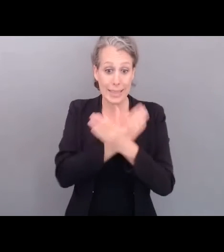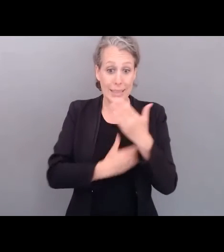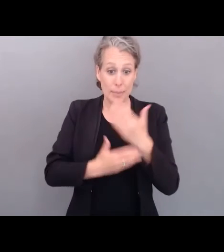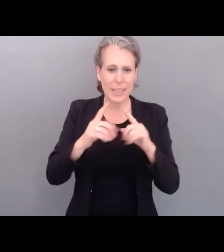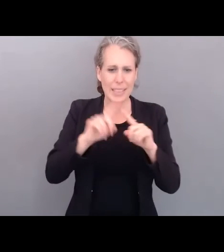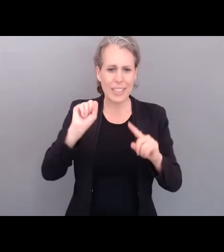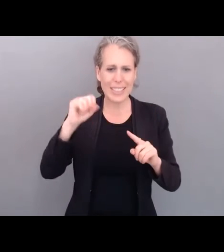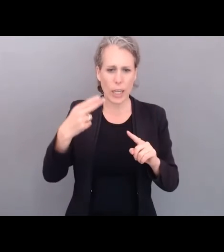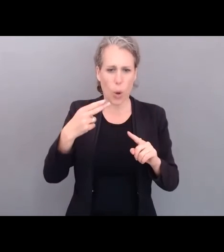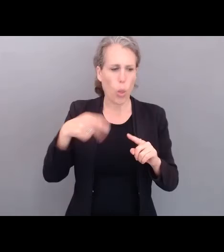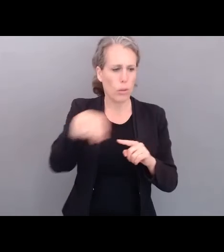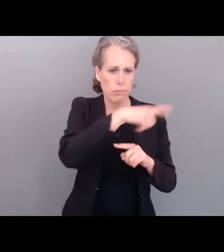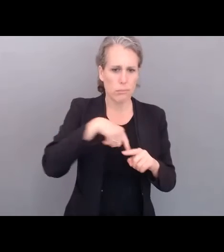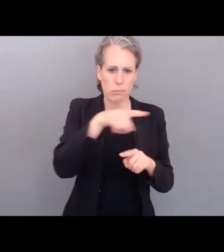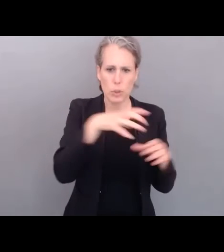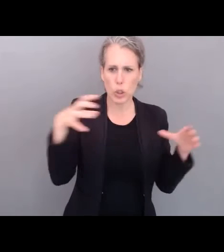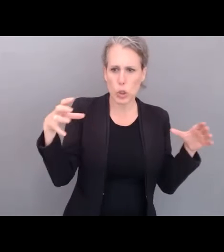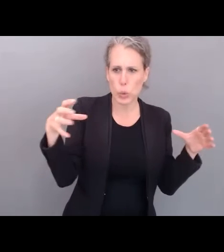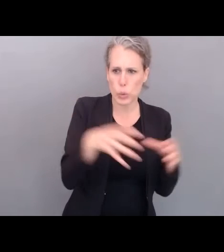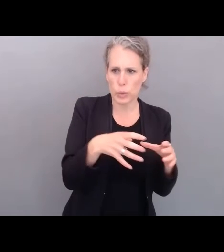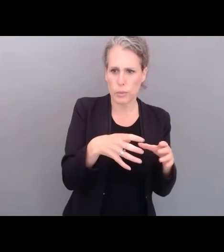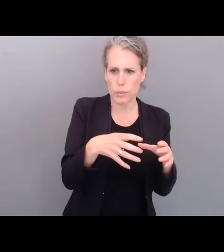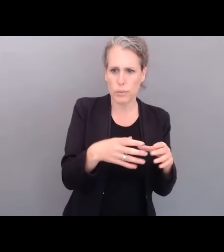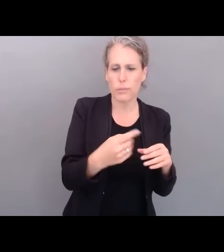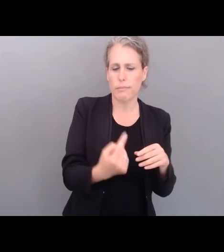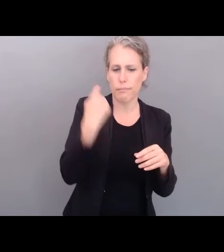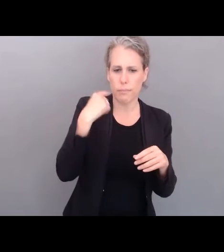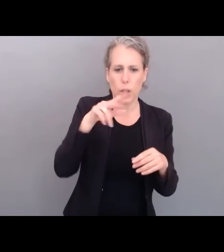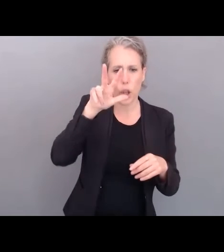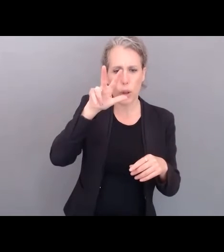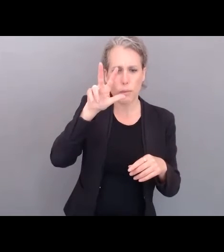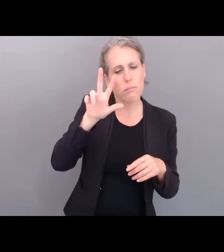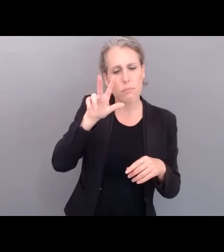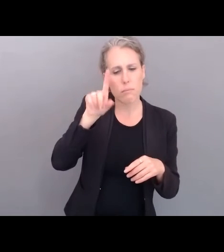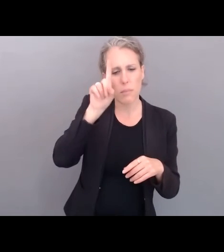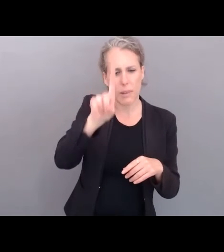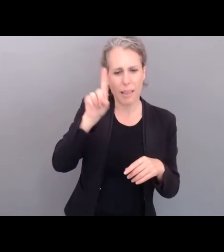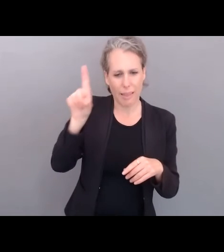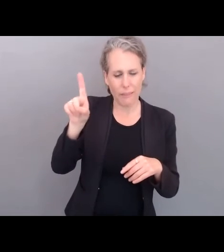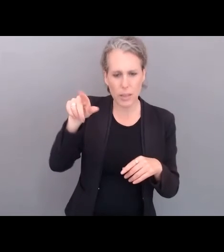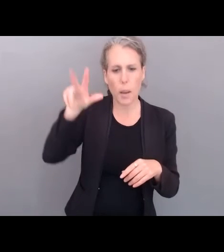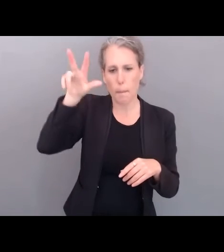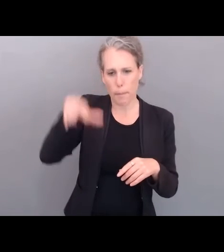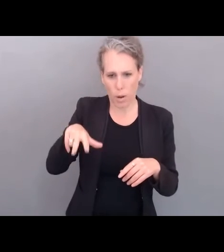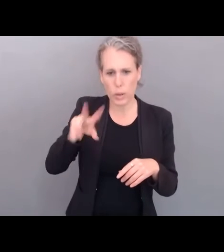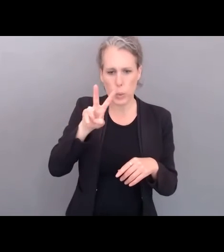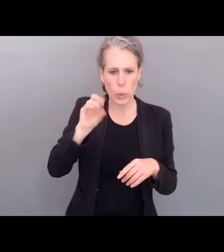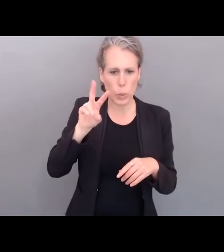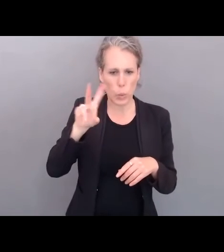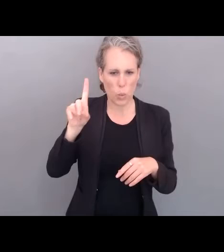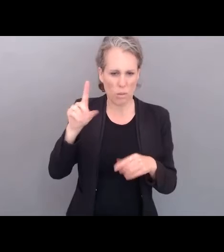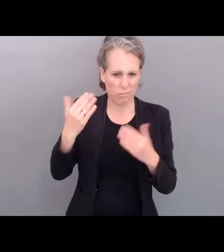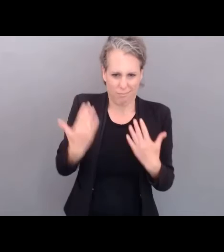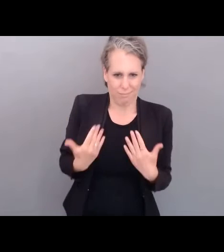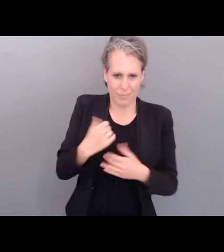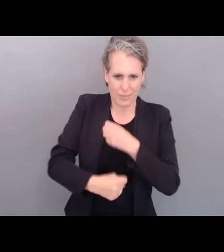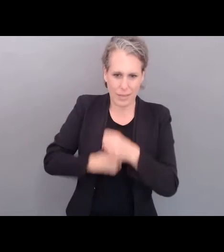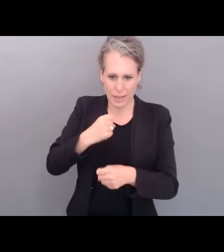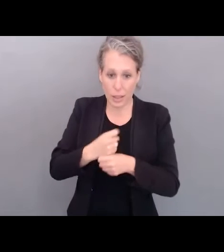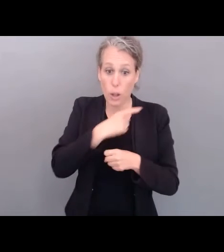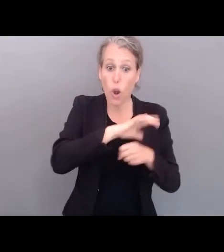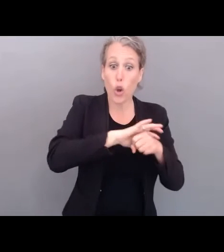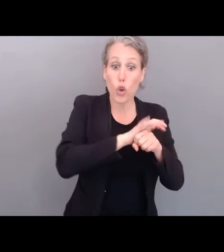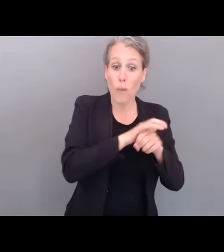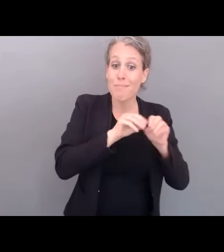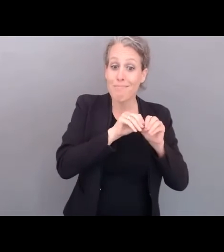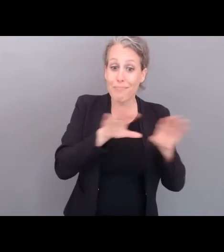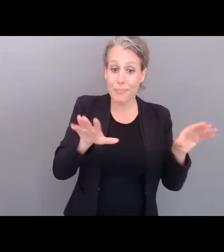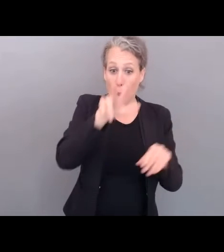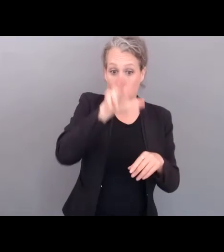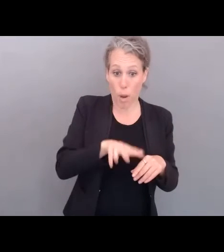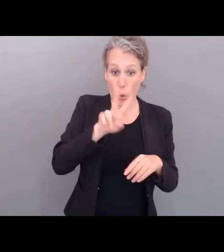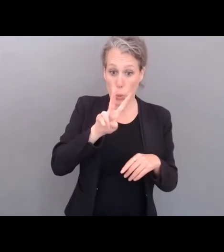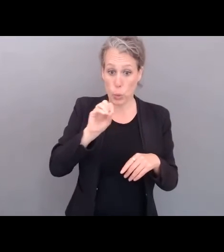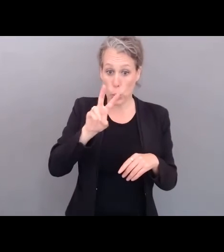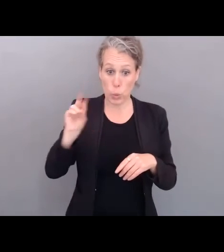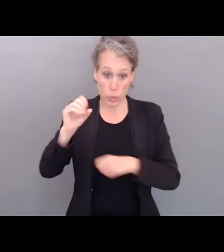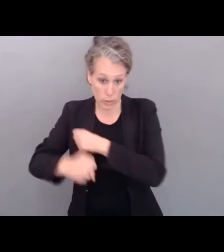Este fue un estudio de investigación cualitativa que fue realizado por el grupo de partes interesadas de personas con